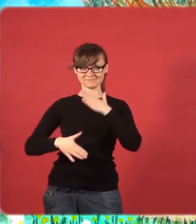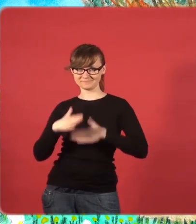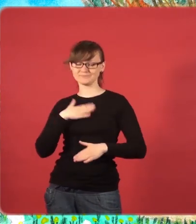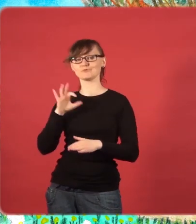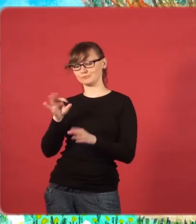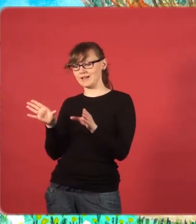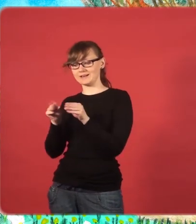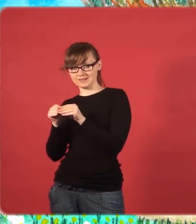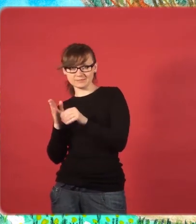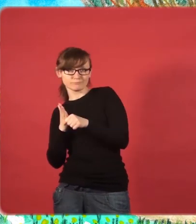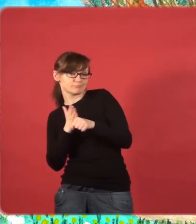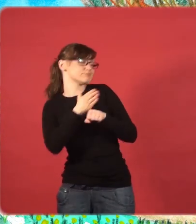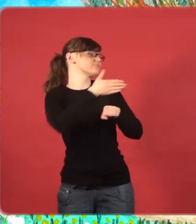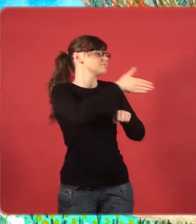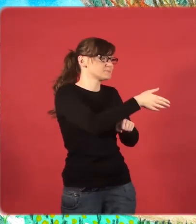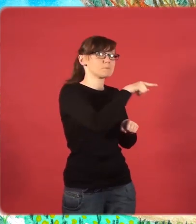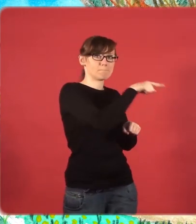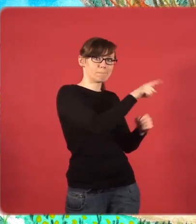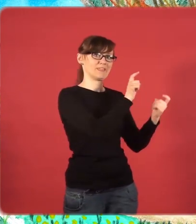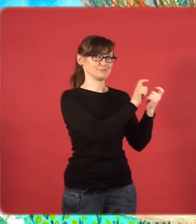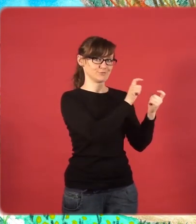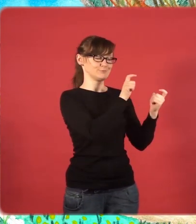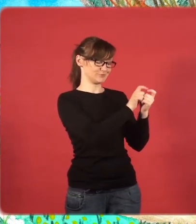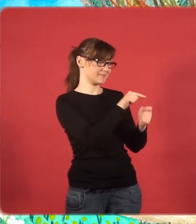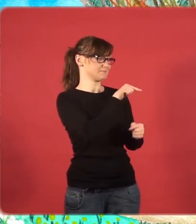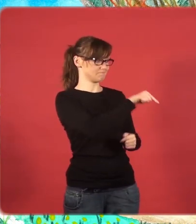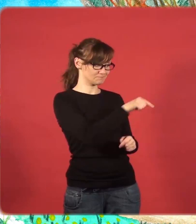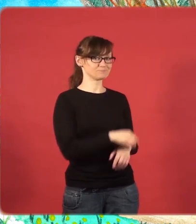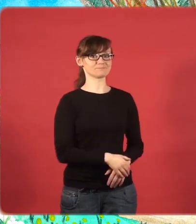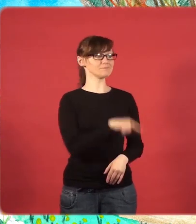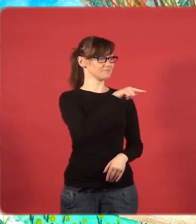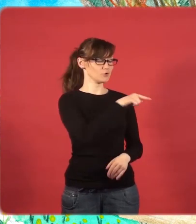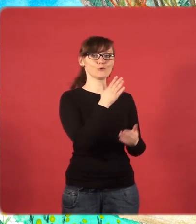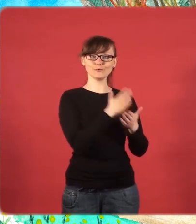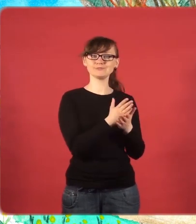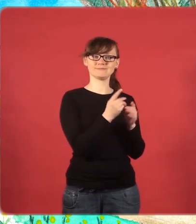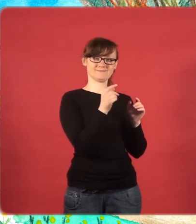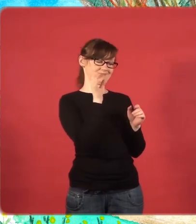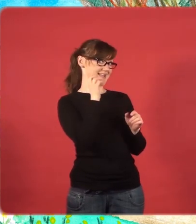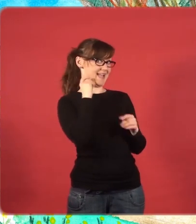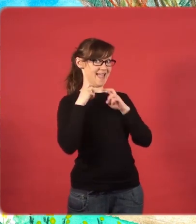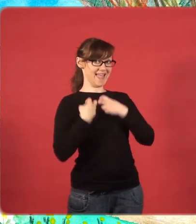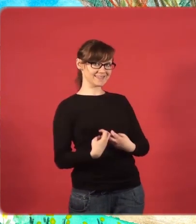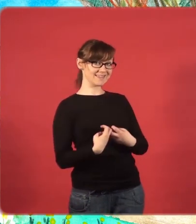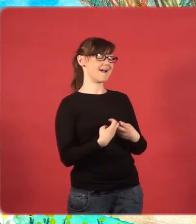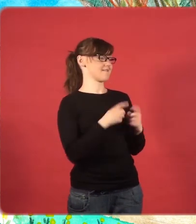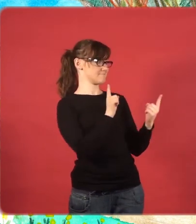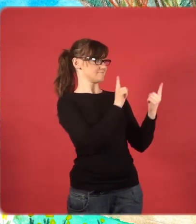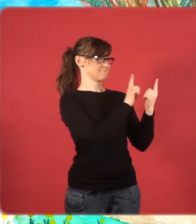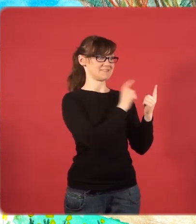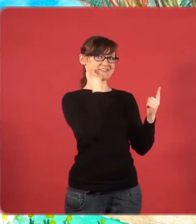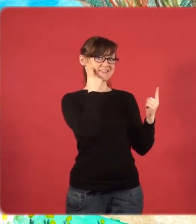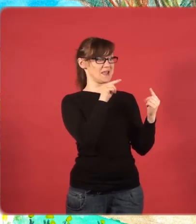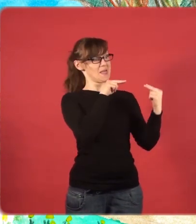Maryla wybierała się do pani Barry, Ania miała jej towarzyszyć i poznać nową koleżankę.